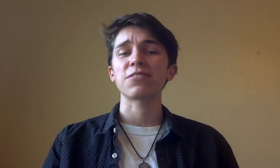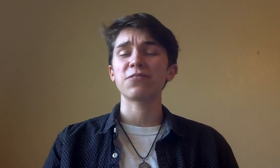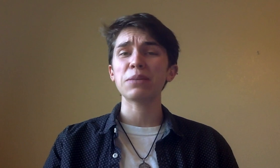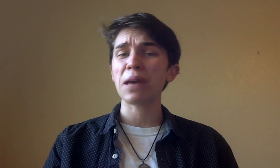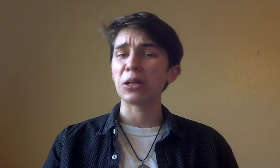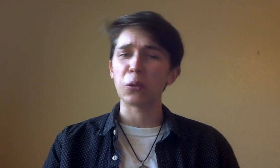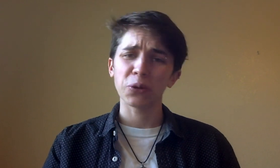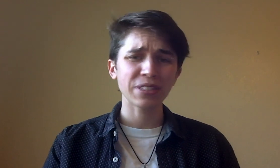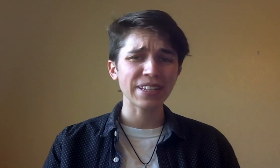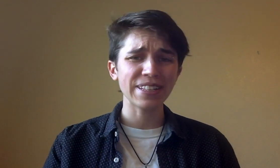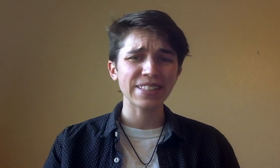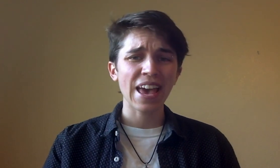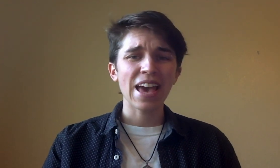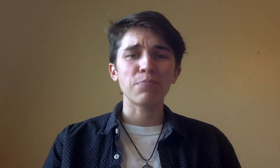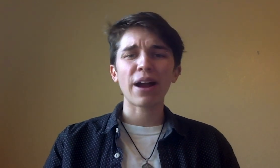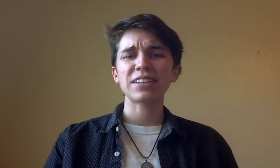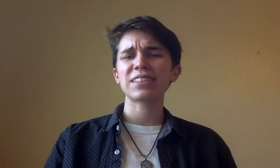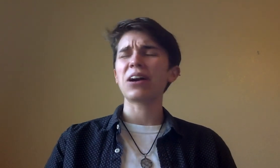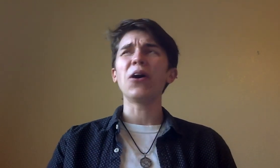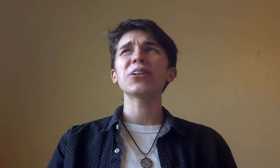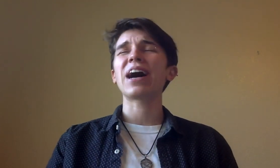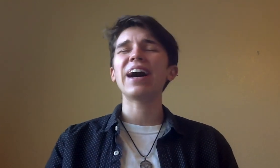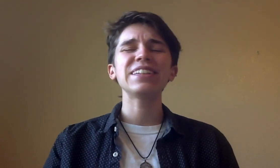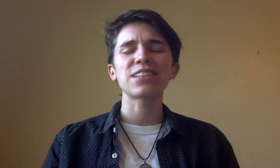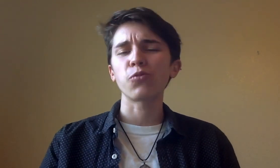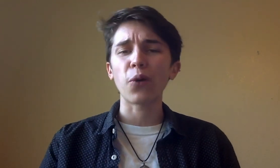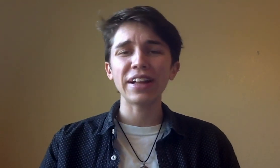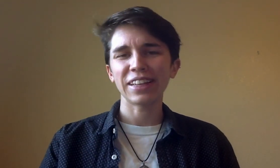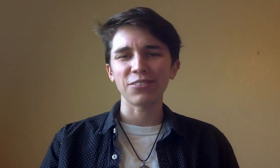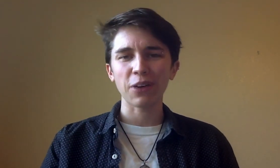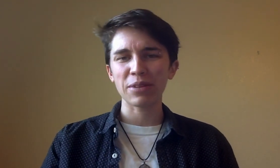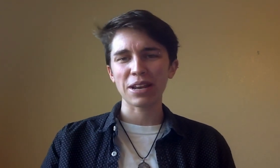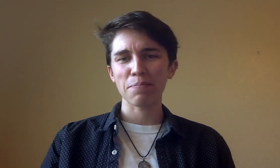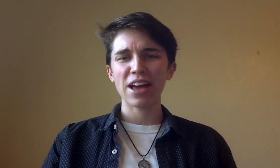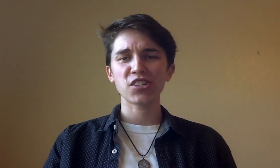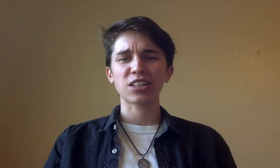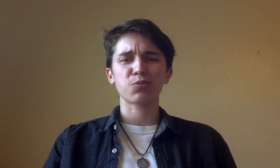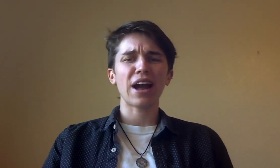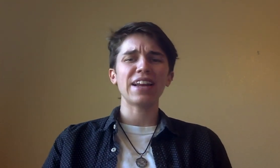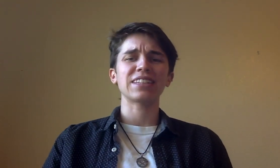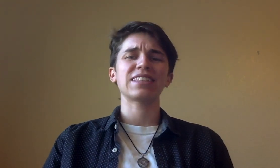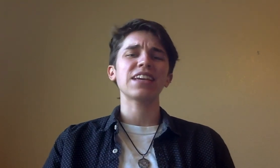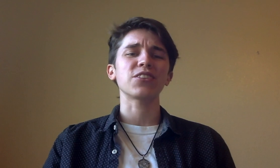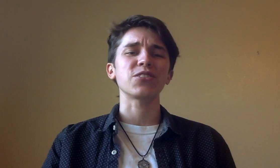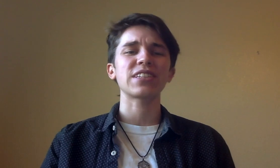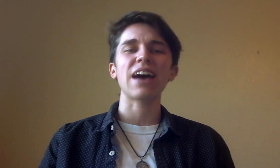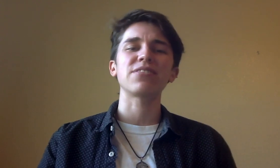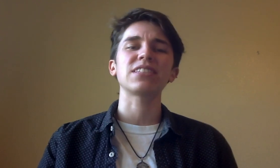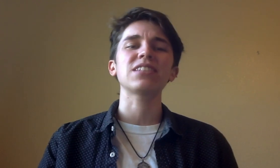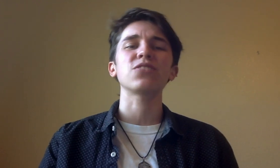en hembras y practicando todo tipo de astutas magias femeninas, cabalgando dicen sus varas